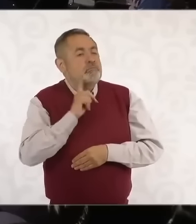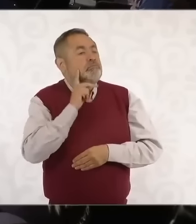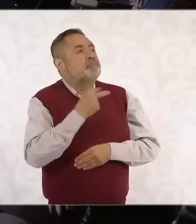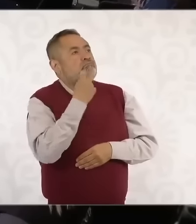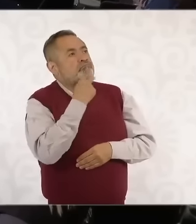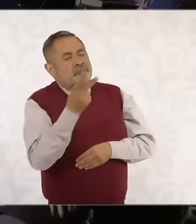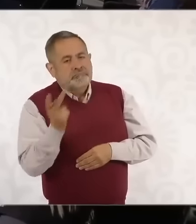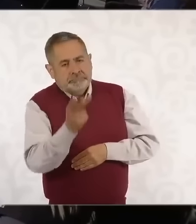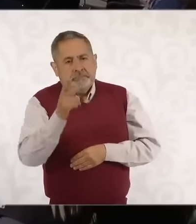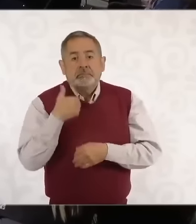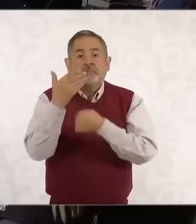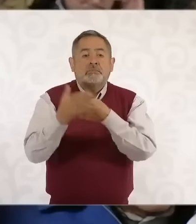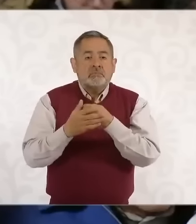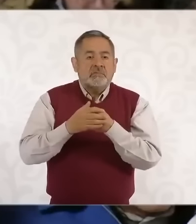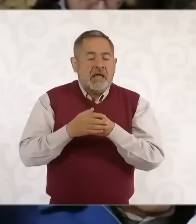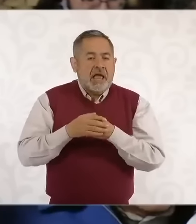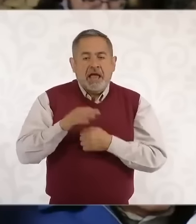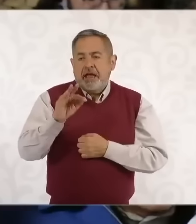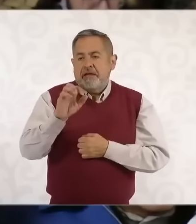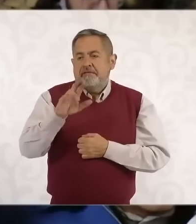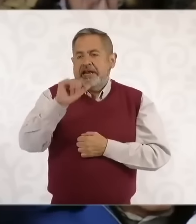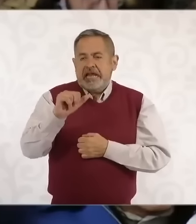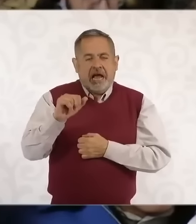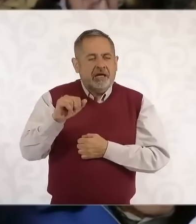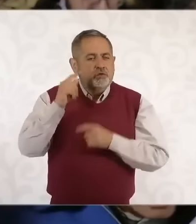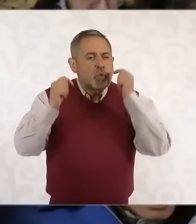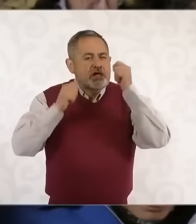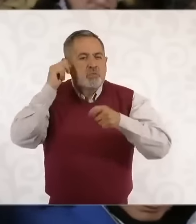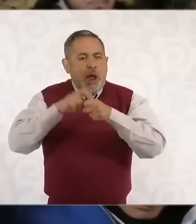comienza la Feria Internacional de Turismo Fitur en Madrid, España. Usualmente asisten